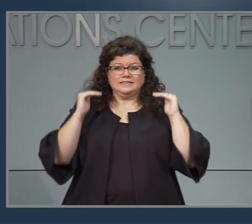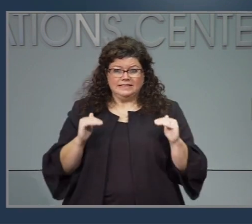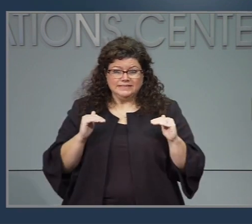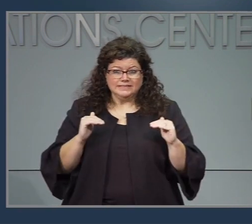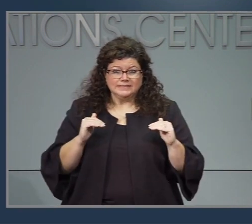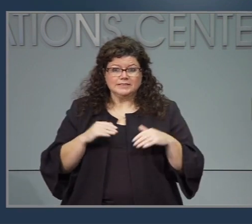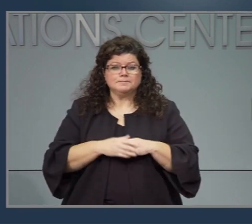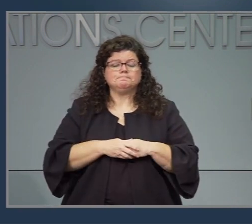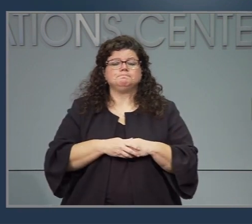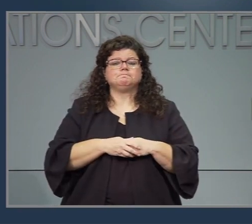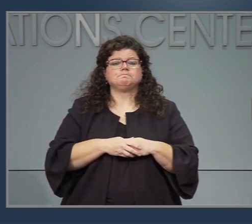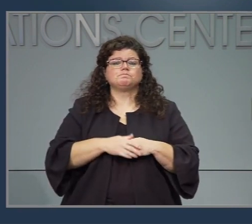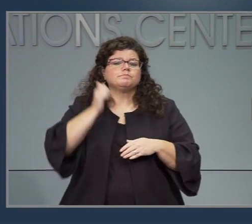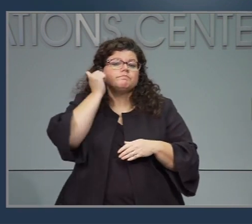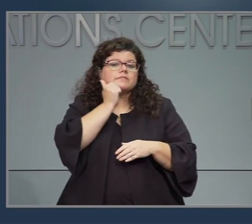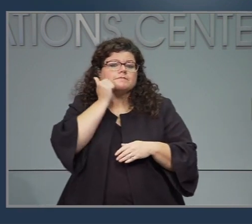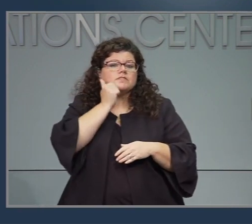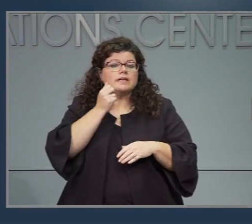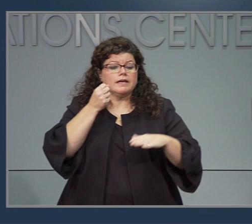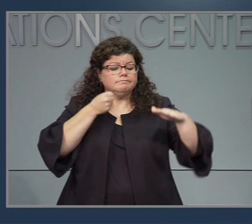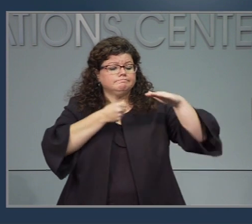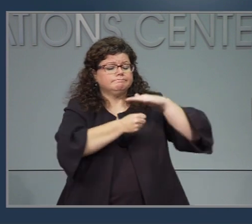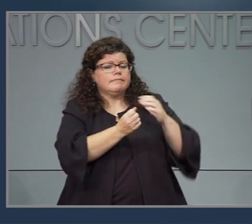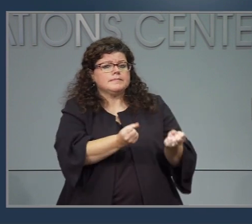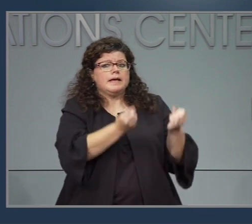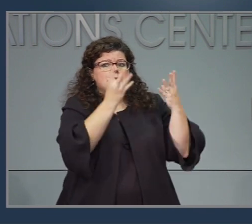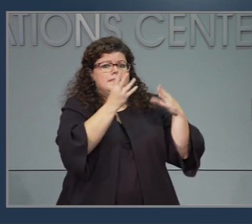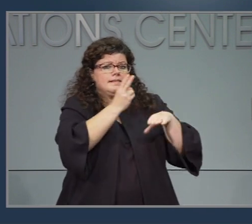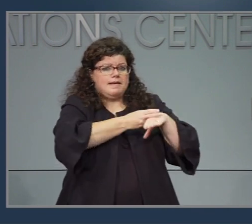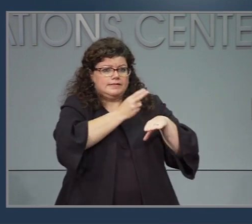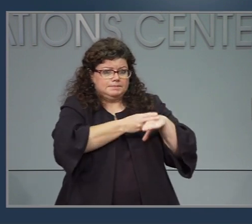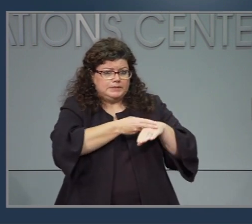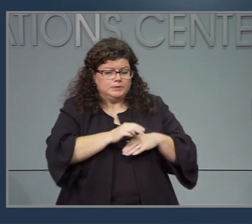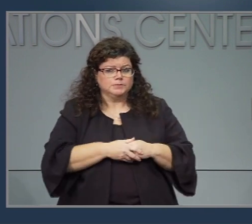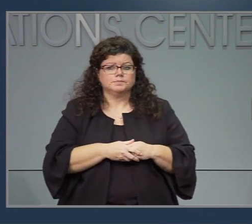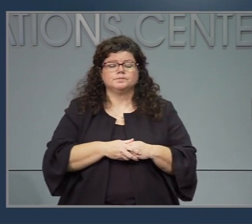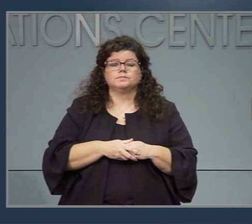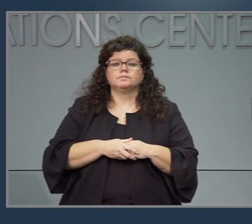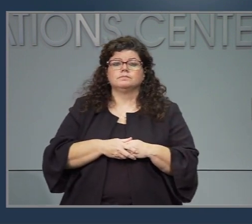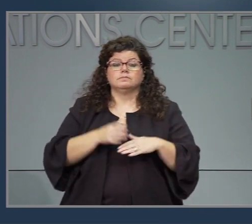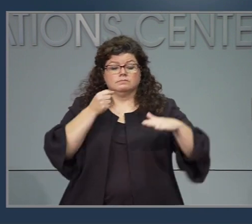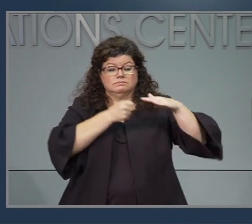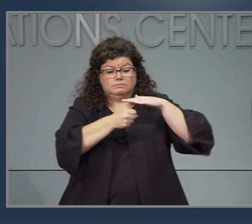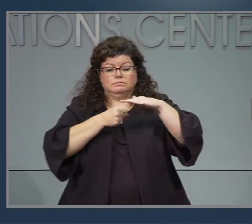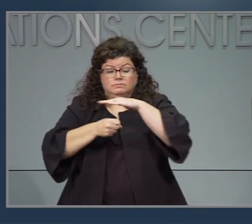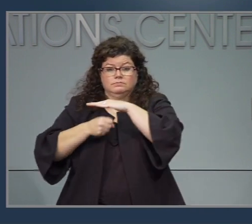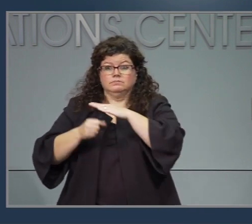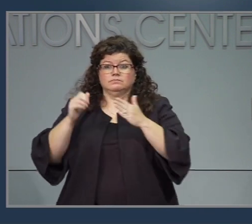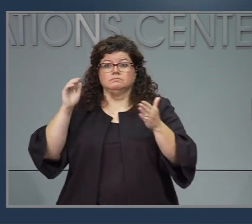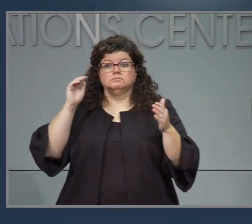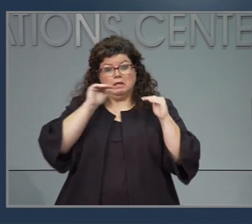arduamente para continuar con del progreso en nuestra siguiente gráfica son las hospitalizaciones día con día